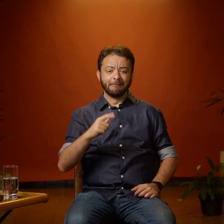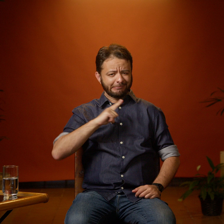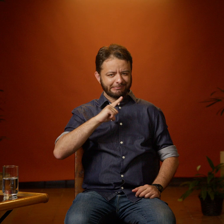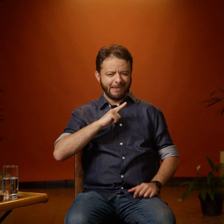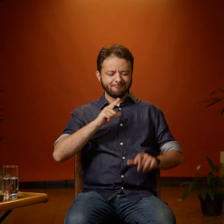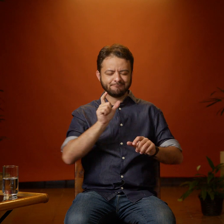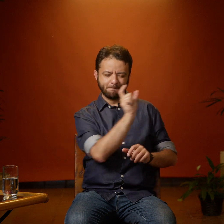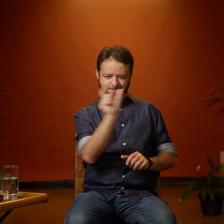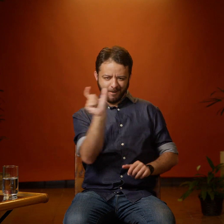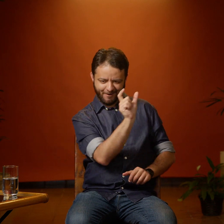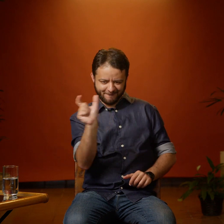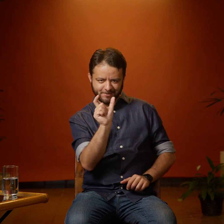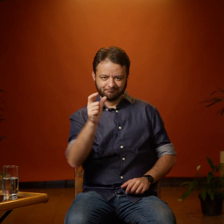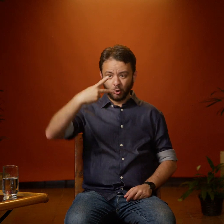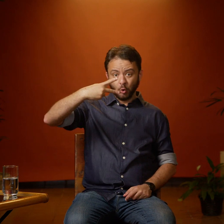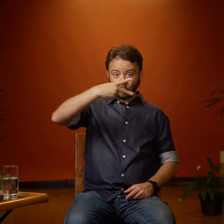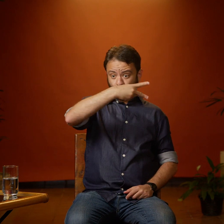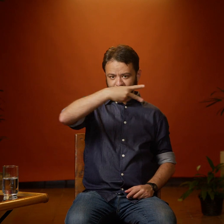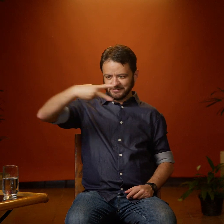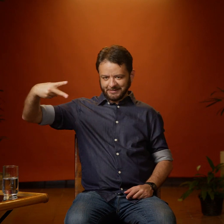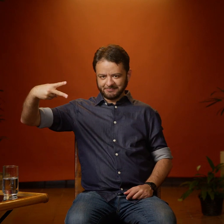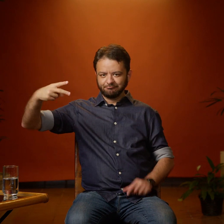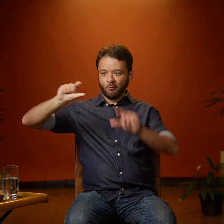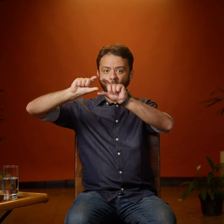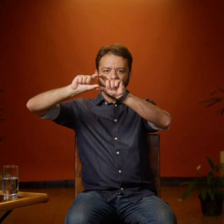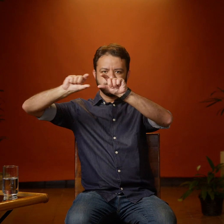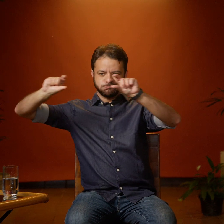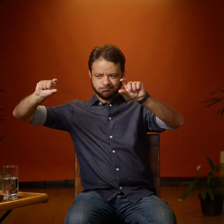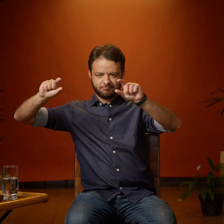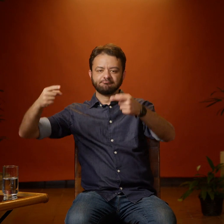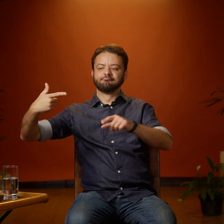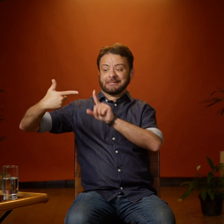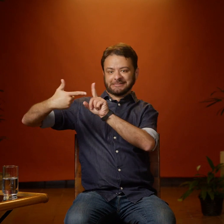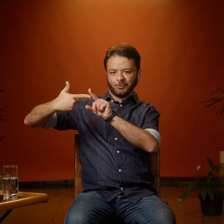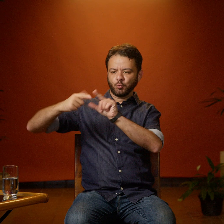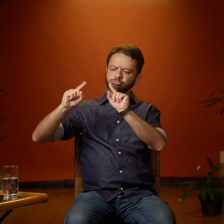Nós temos duas partes, sendo duas linhas de palavras no mesmo formato no mesmo tamanho